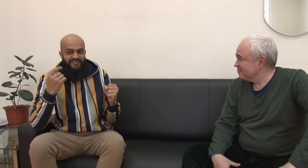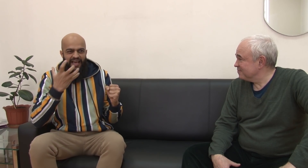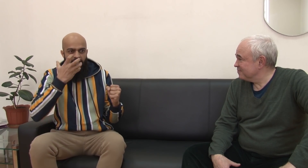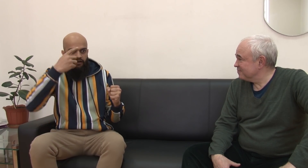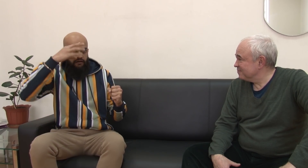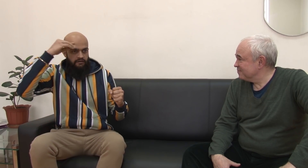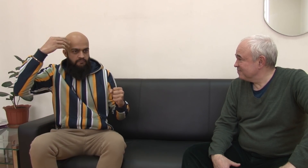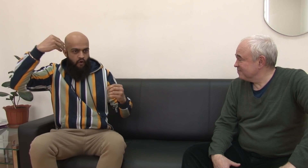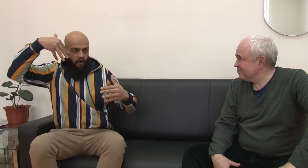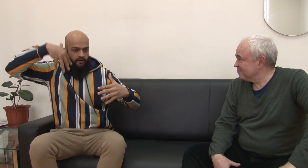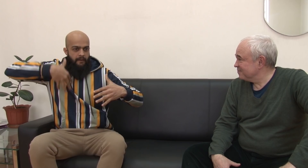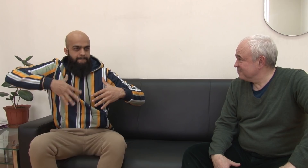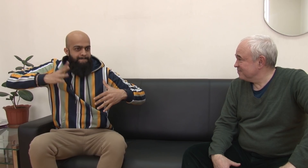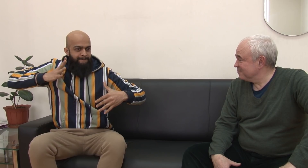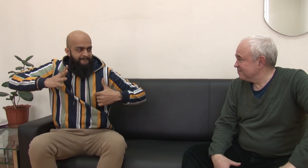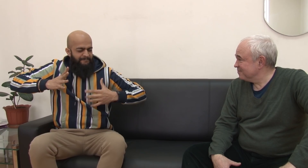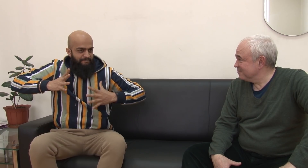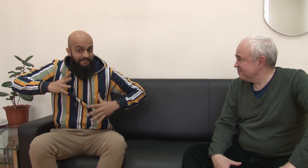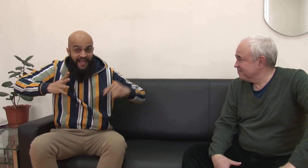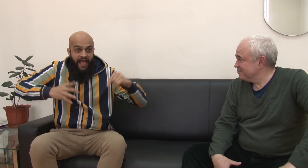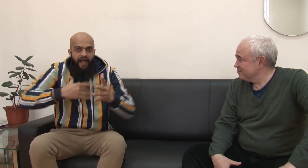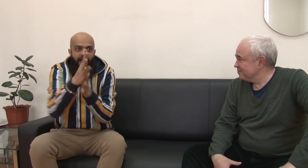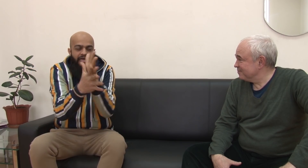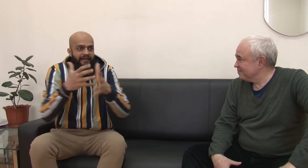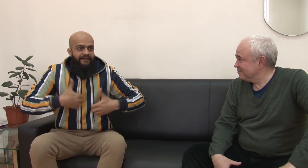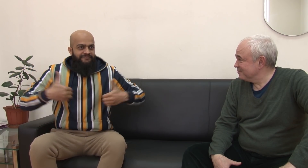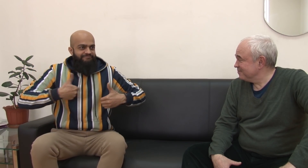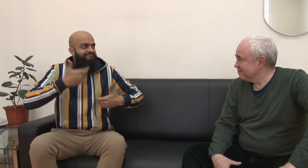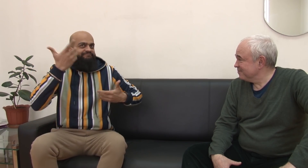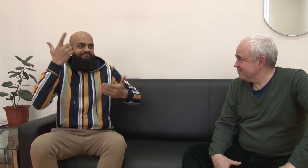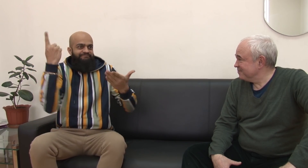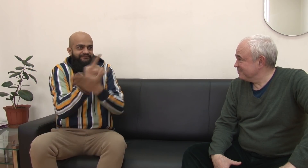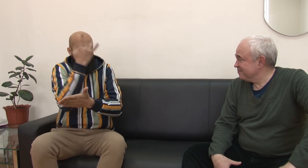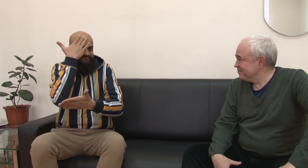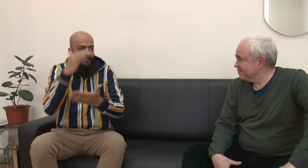Но тут было жарко, внутри стал обливаться потом. Пришлось раздеться.